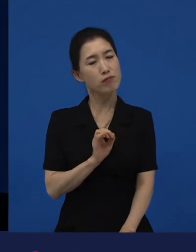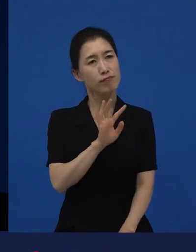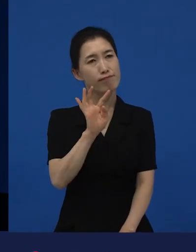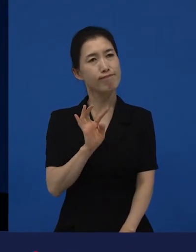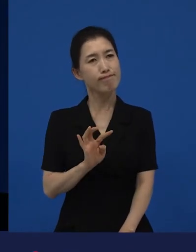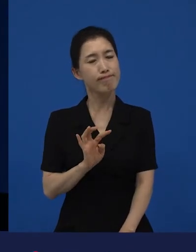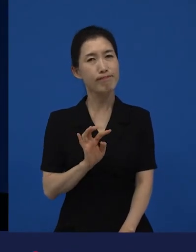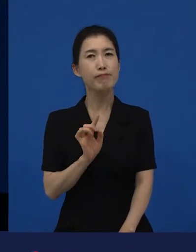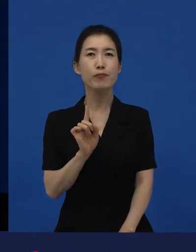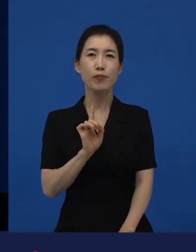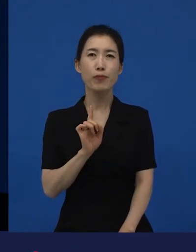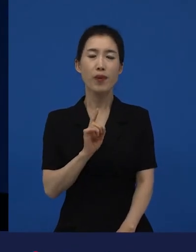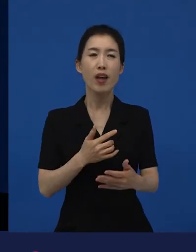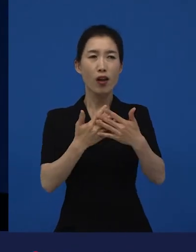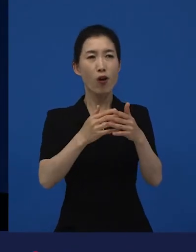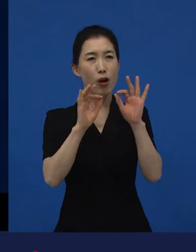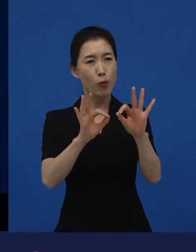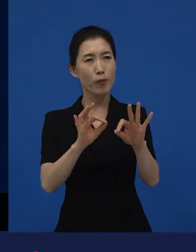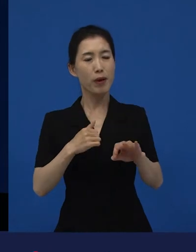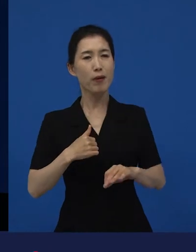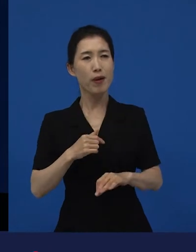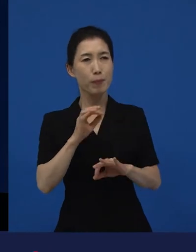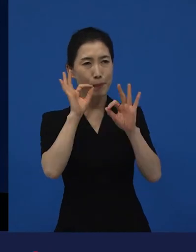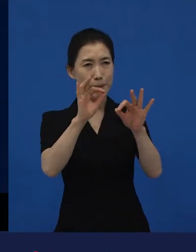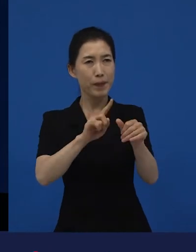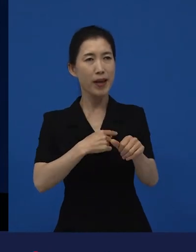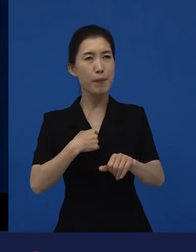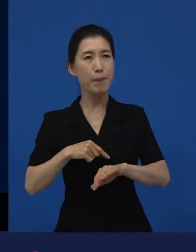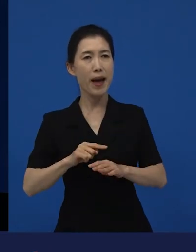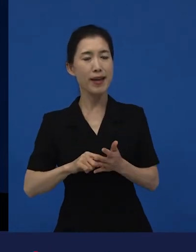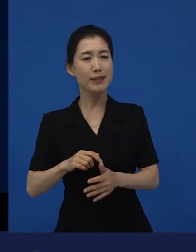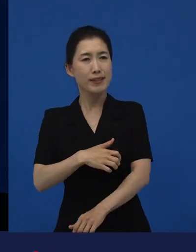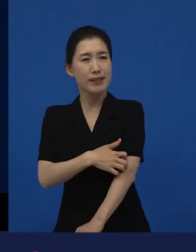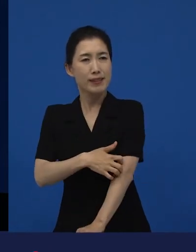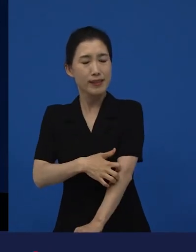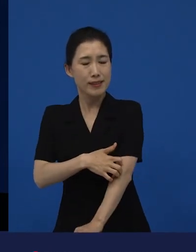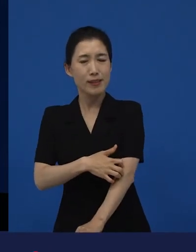그래서 불편한 영화도 기대하기도 하고요.